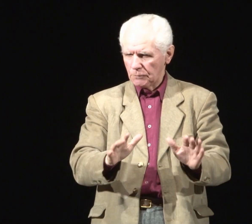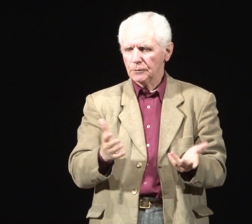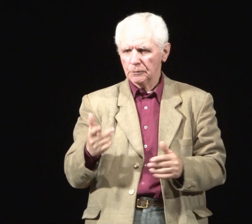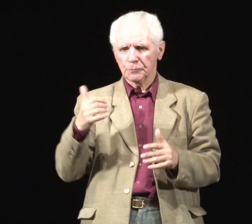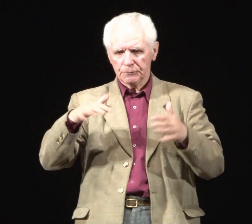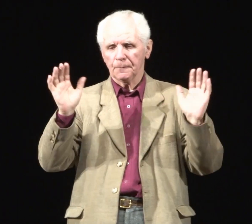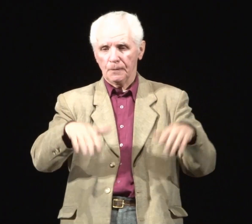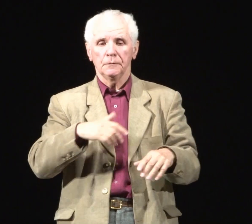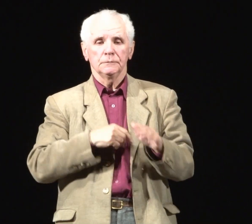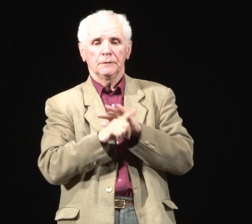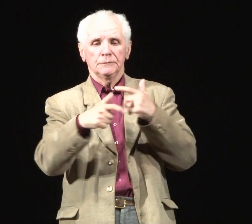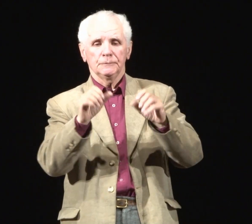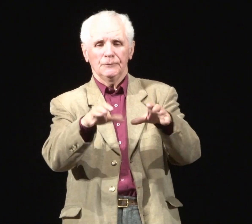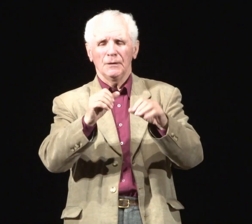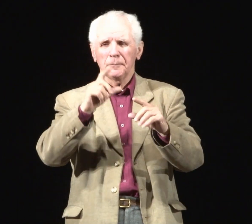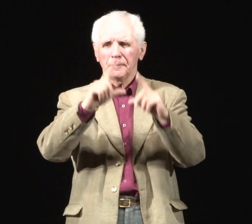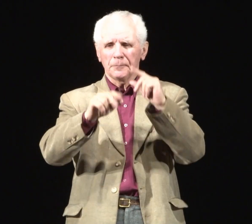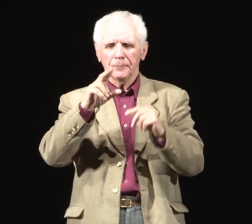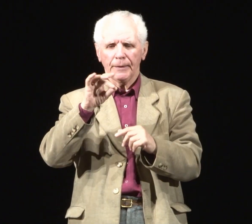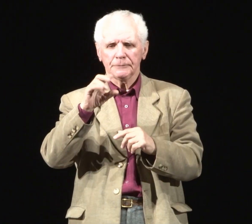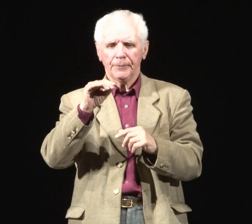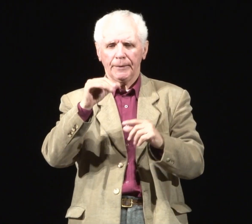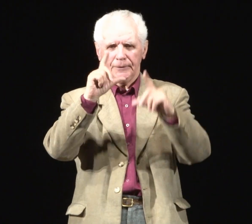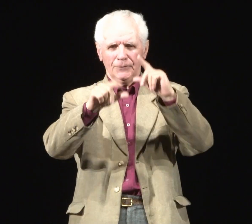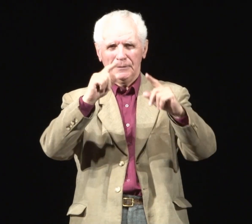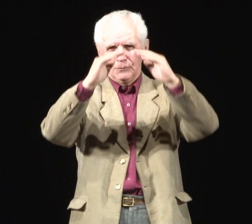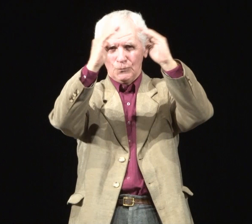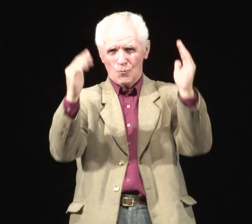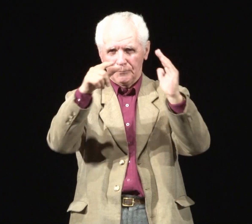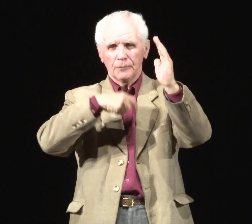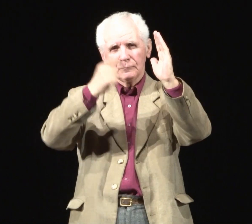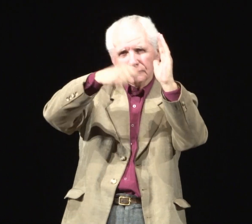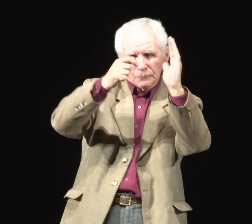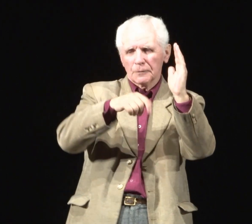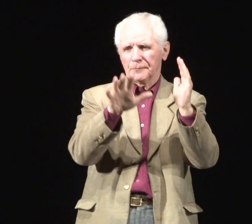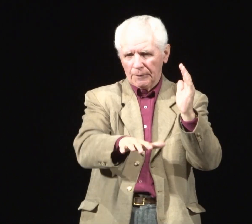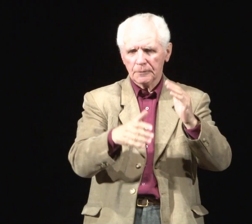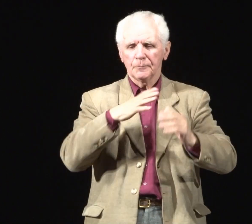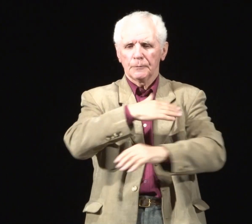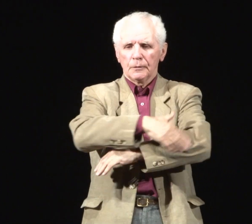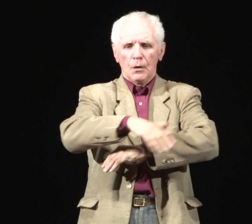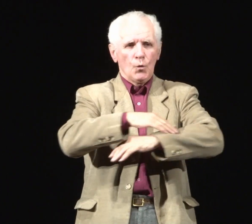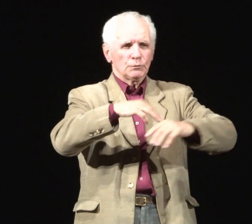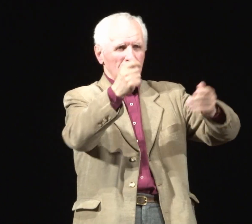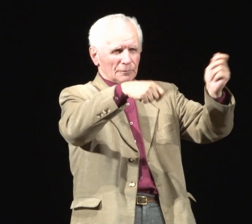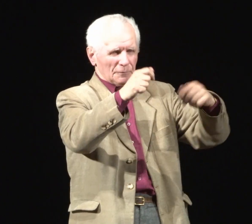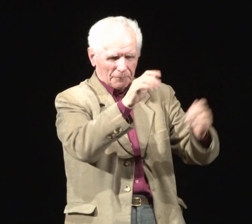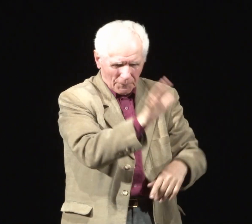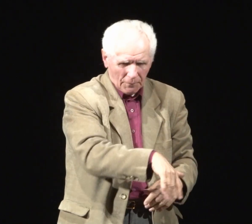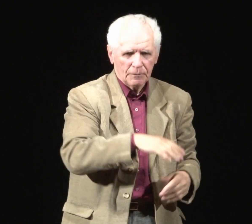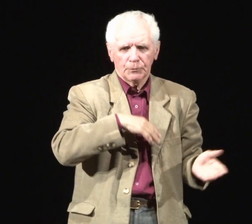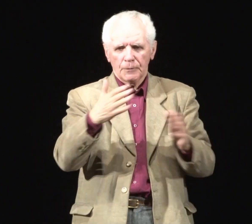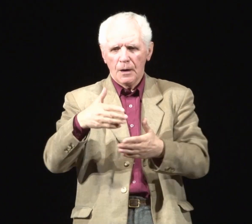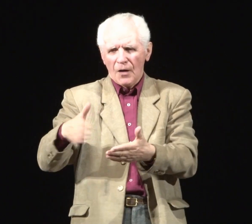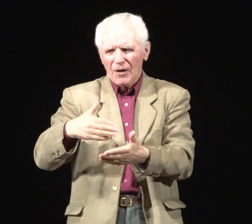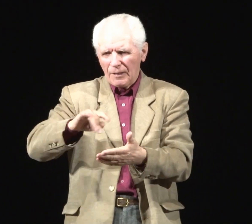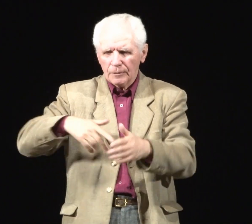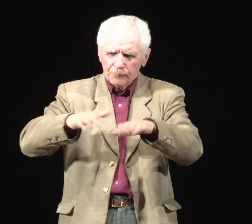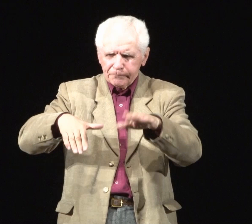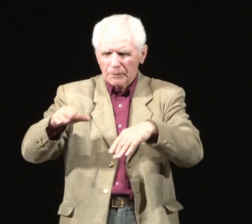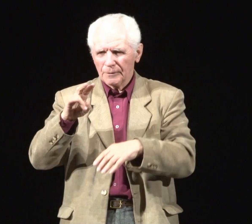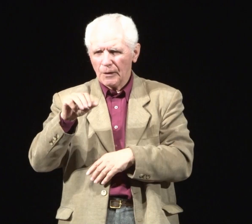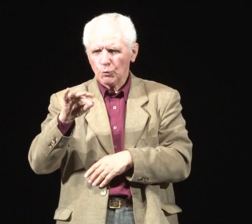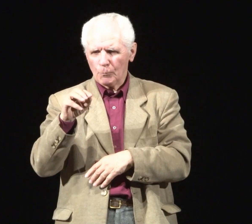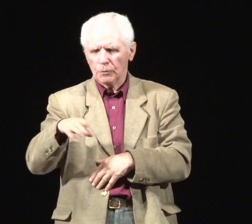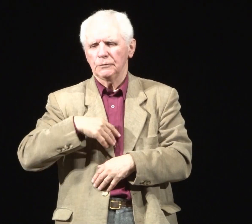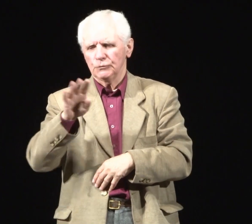Начали сдавать экзамены, за законы перспективы я получил 5-ку, живопись - 5, натюрморт тоже сдал